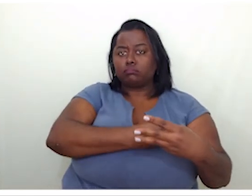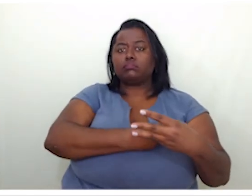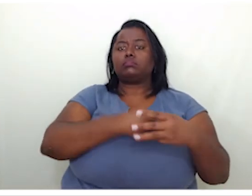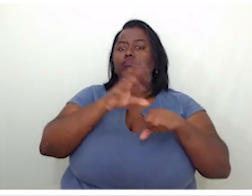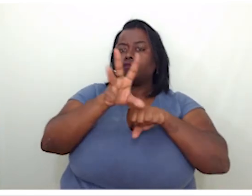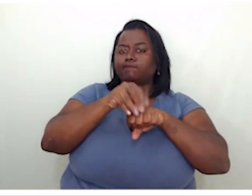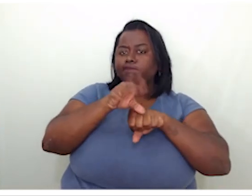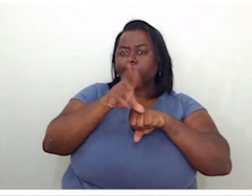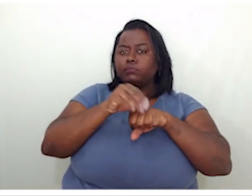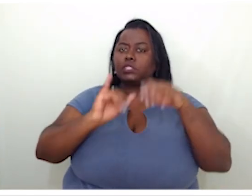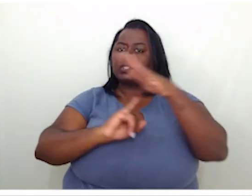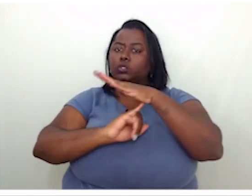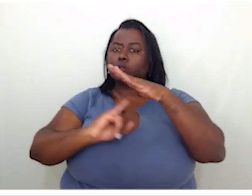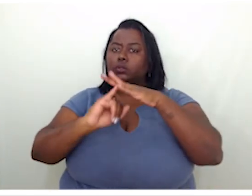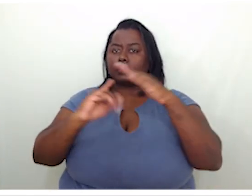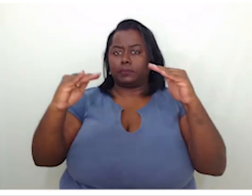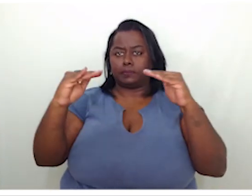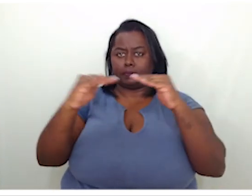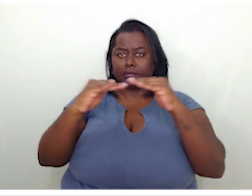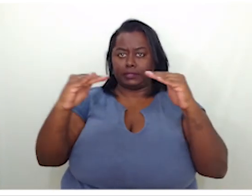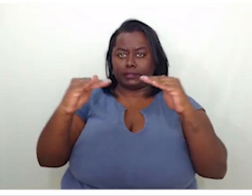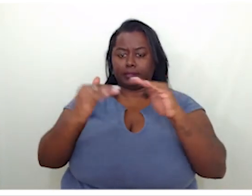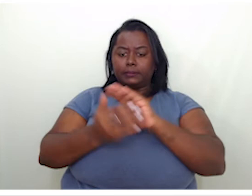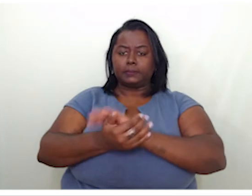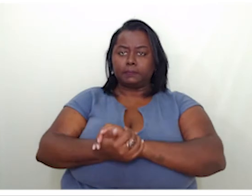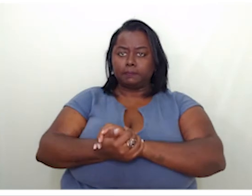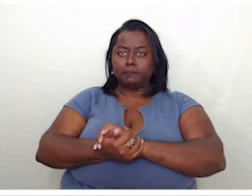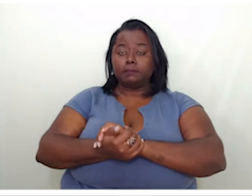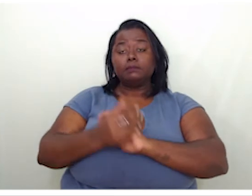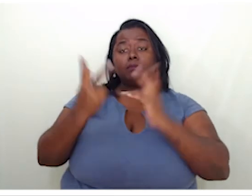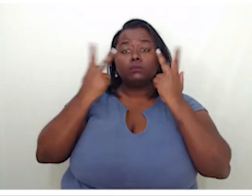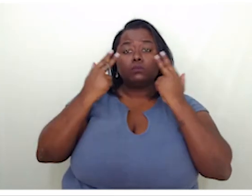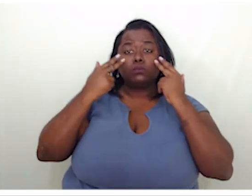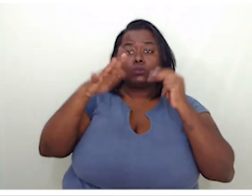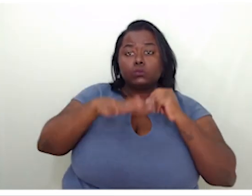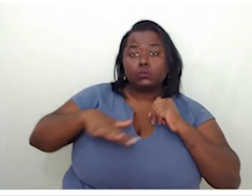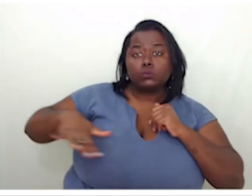colaboración, interacción y comunicación.